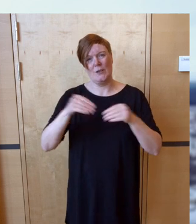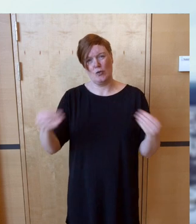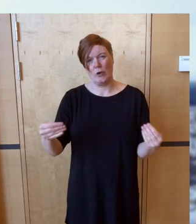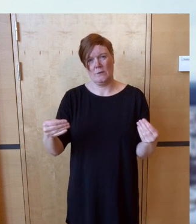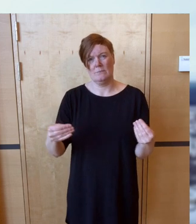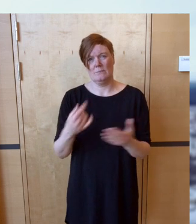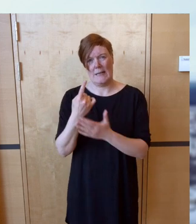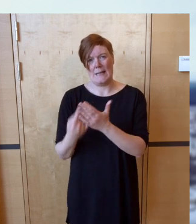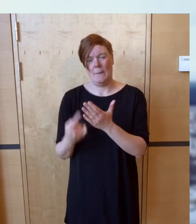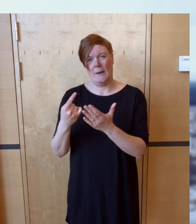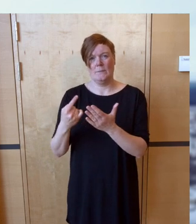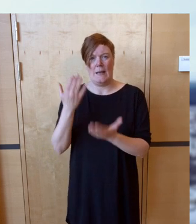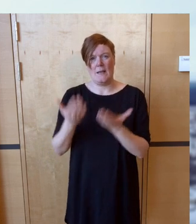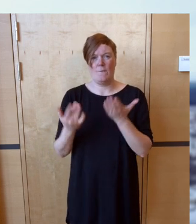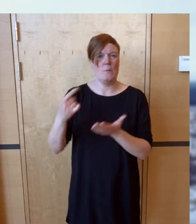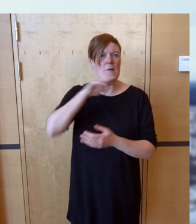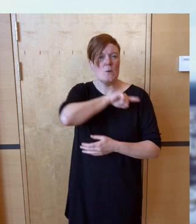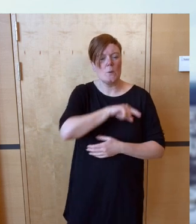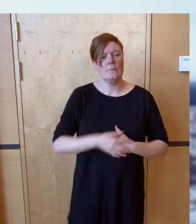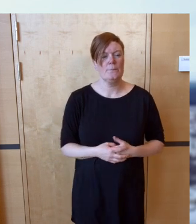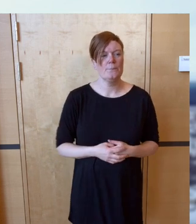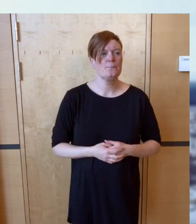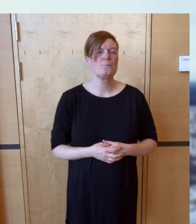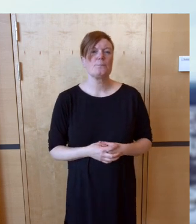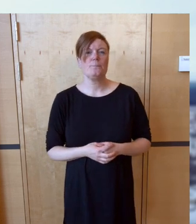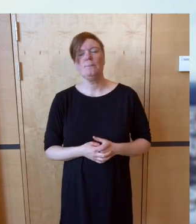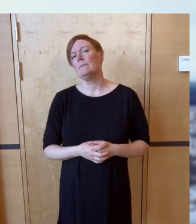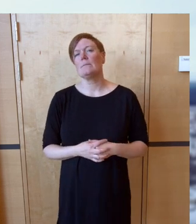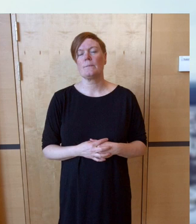Om vi tittar på hur kommunen Lever